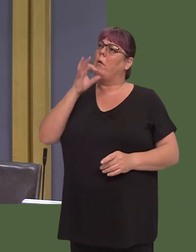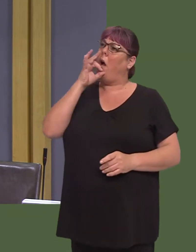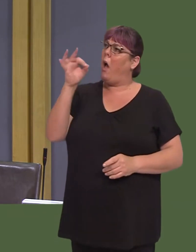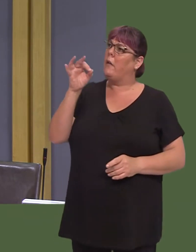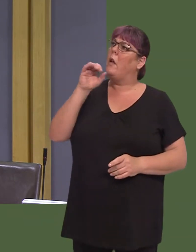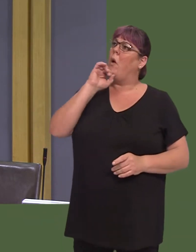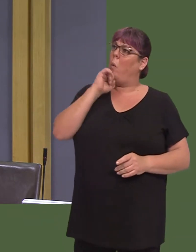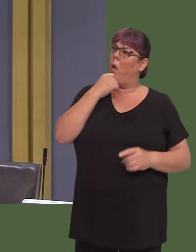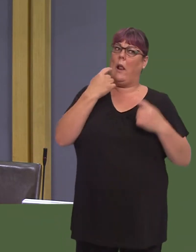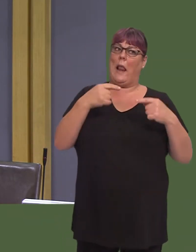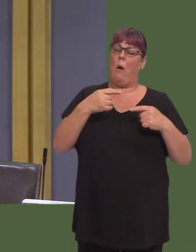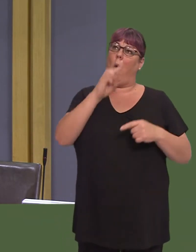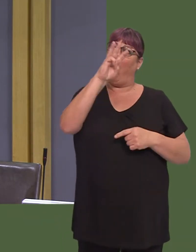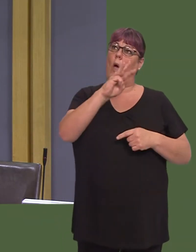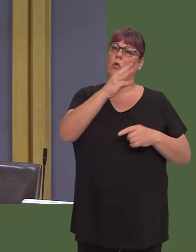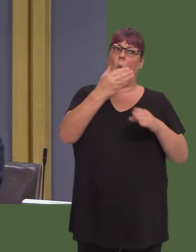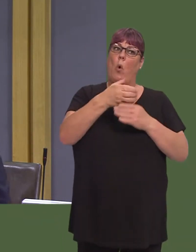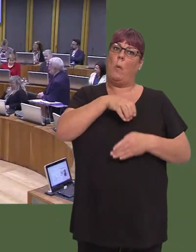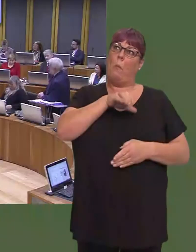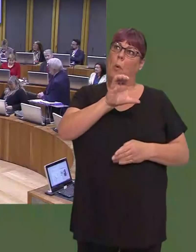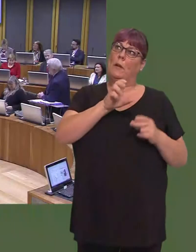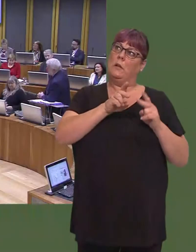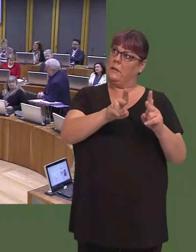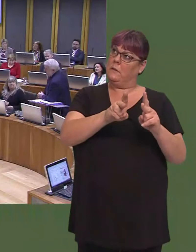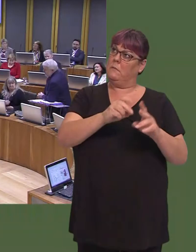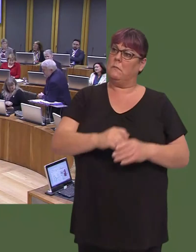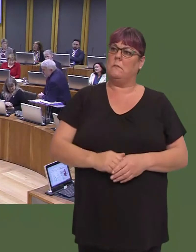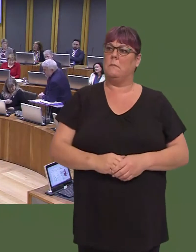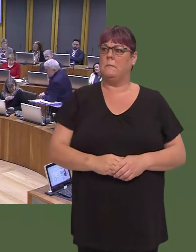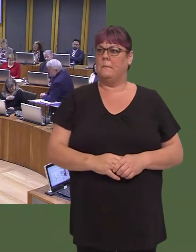cyntaf ar gyfer y parc busnes yma yn y flwyddyn 2000. Fe adeiladwyd ffyrdd newydd a chylchfan